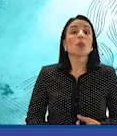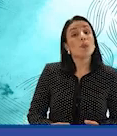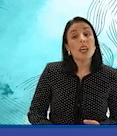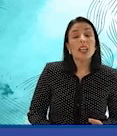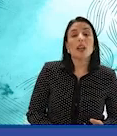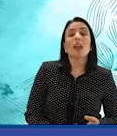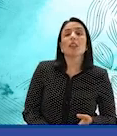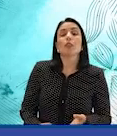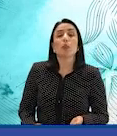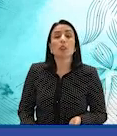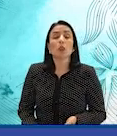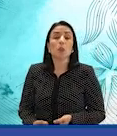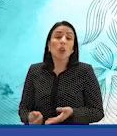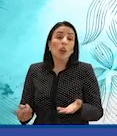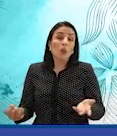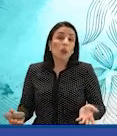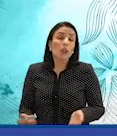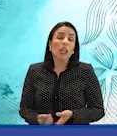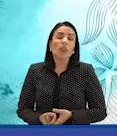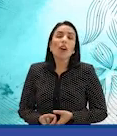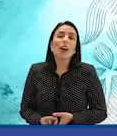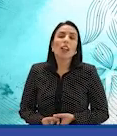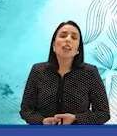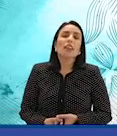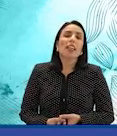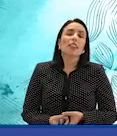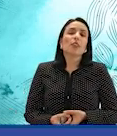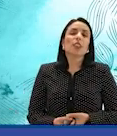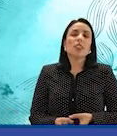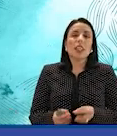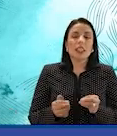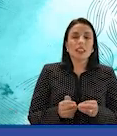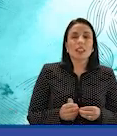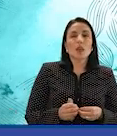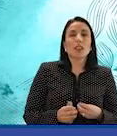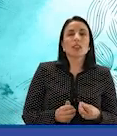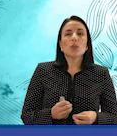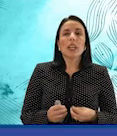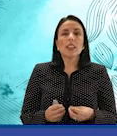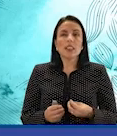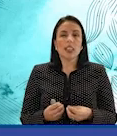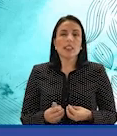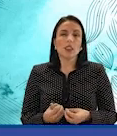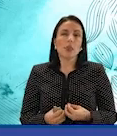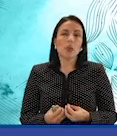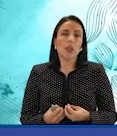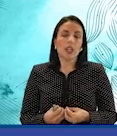para la información plurianual. Entonces tal vez tomar ese ese tipo de